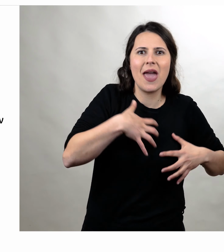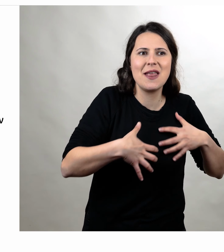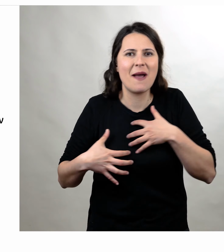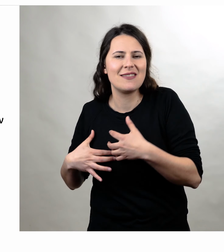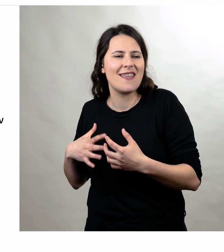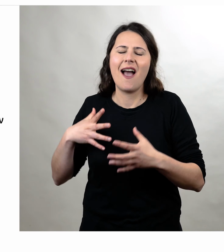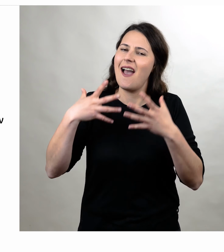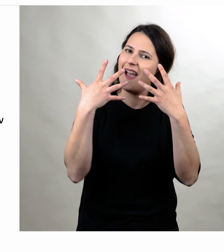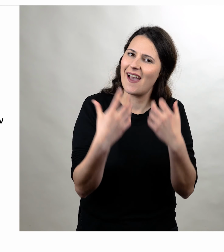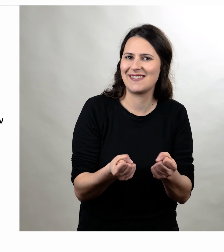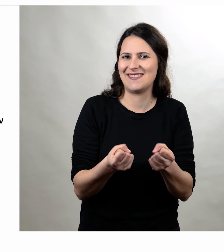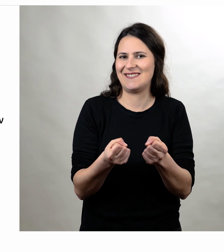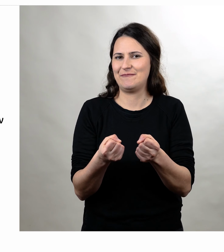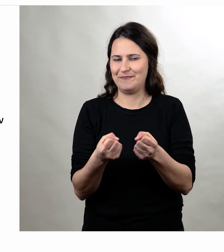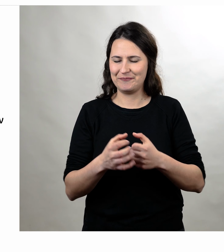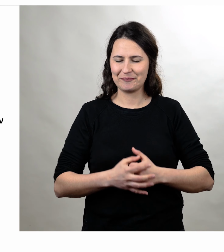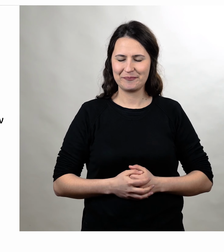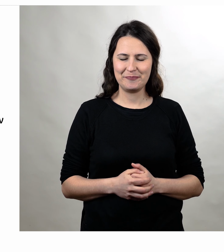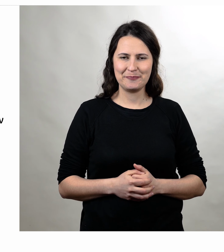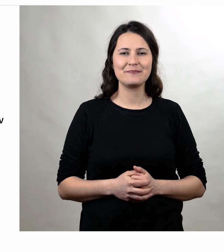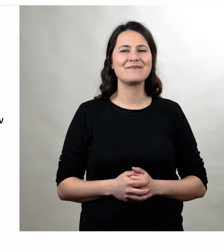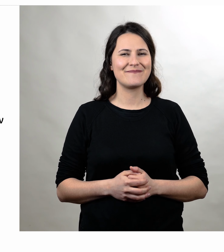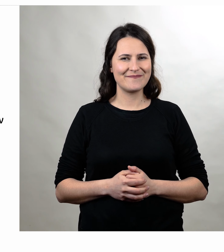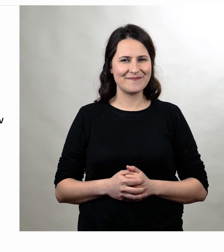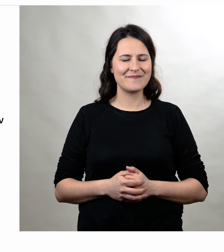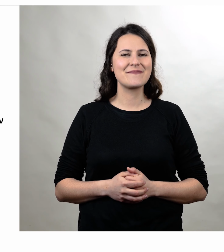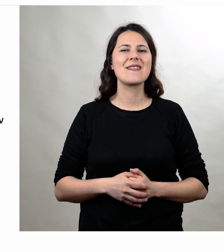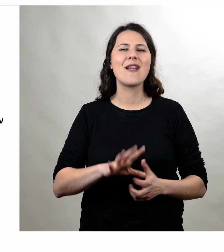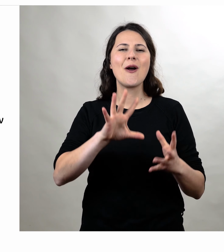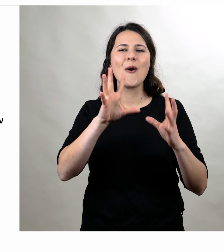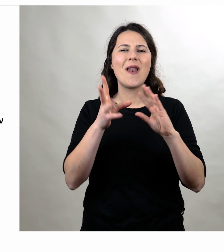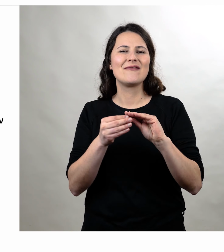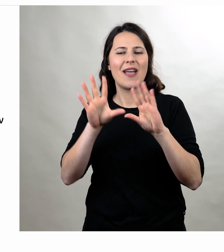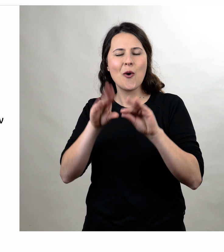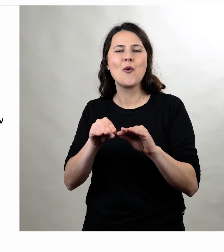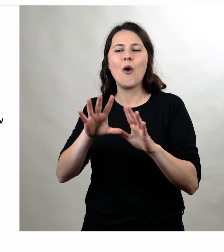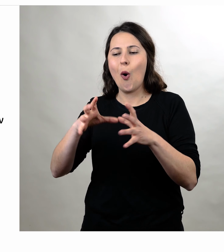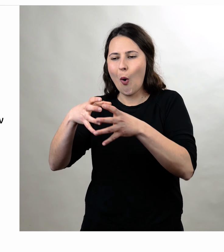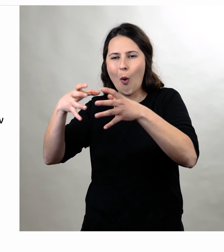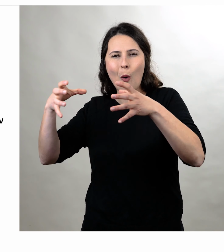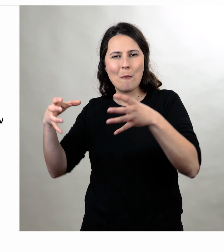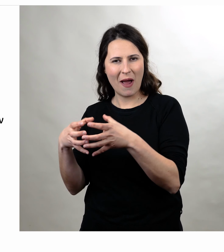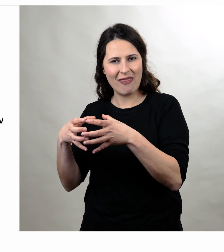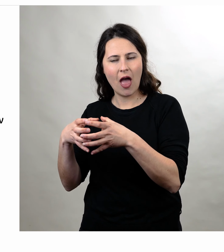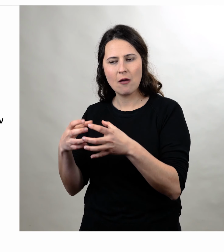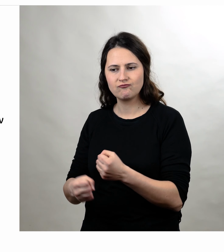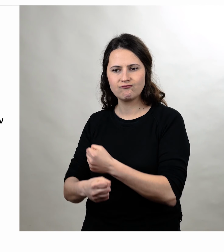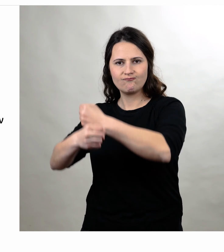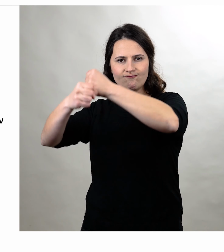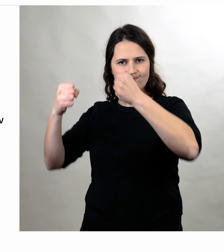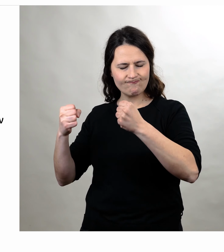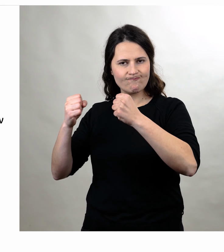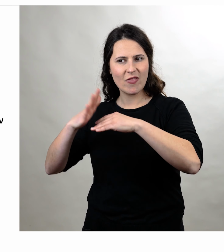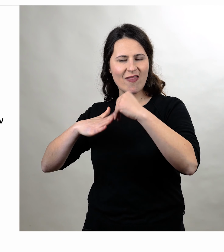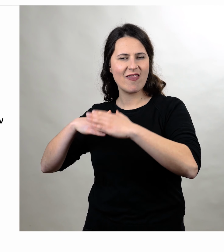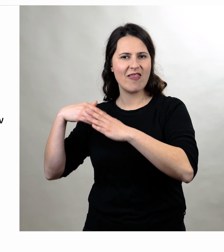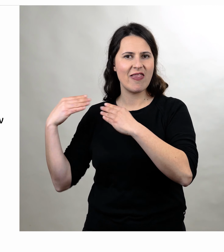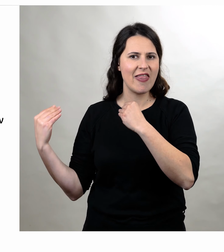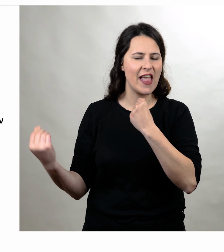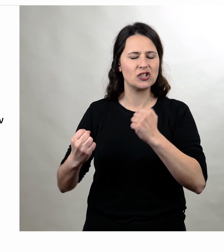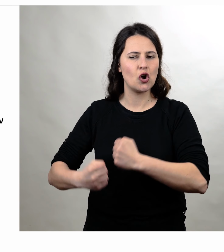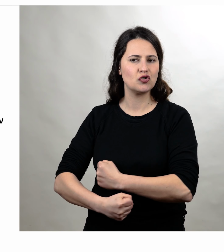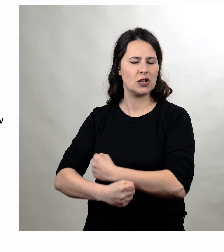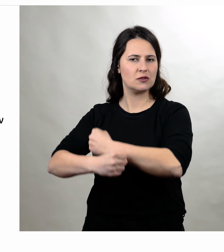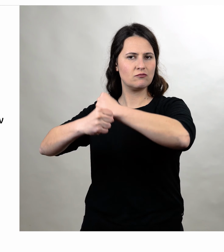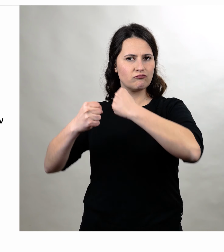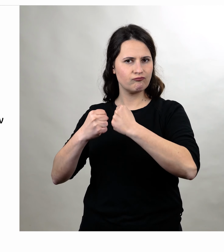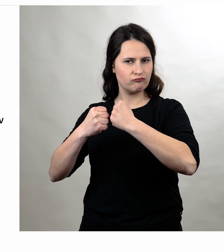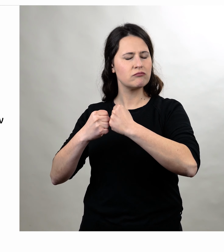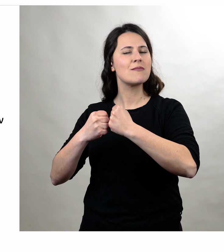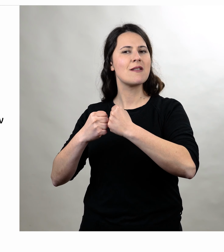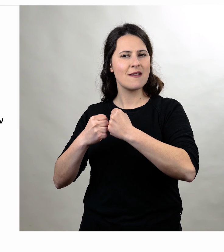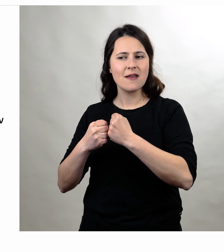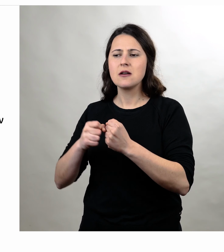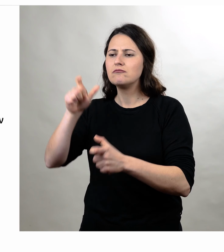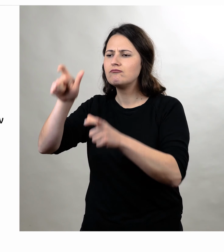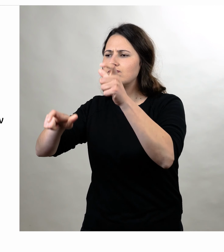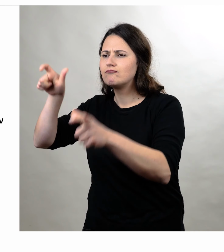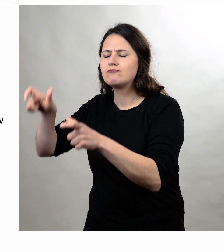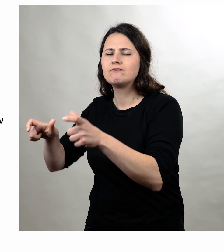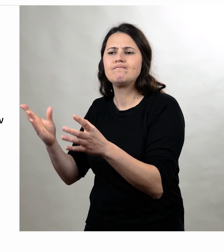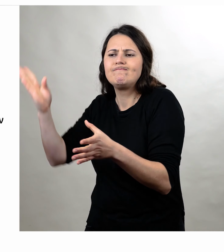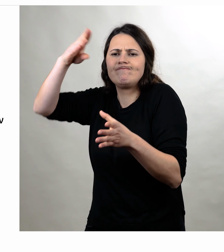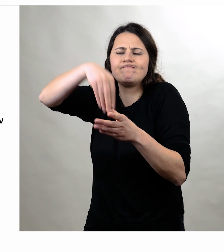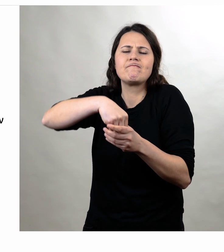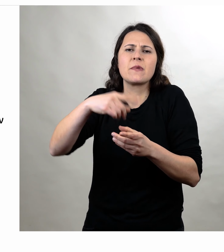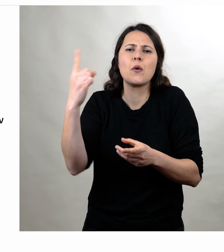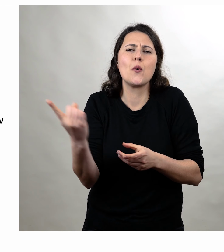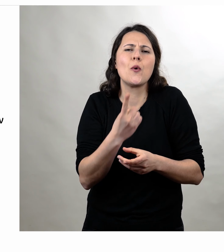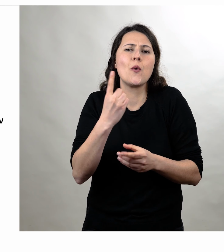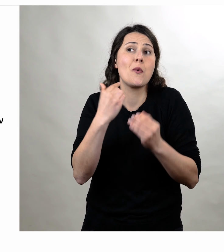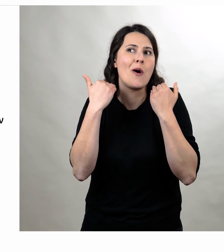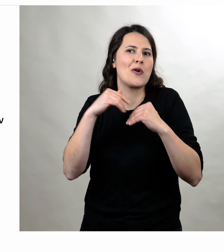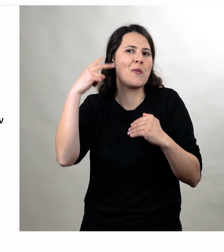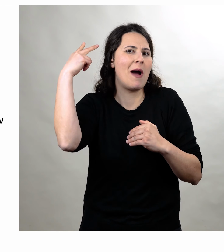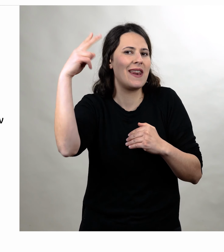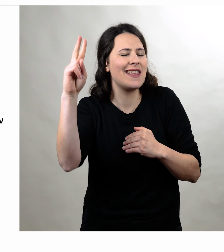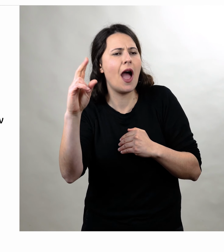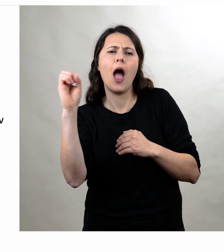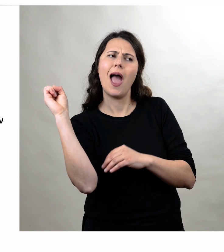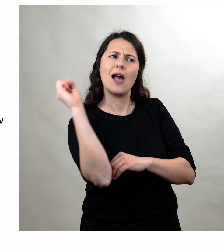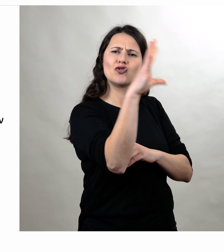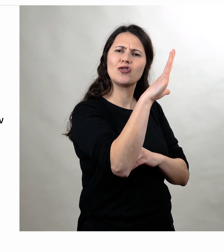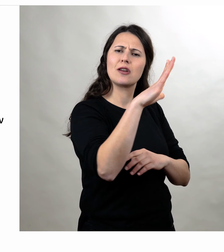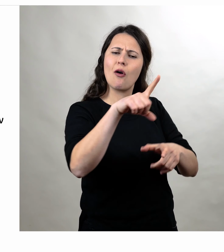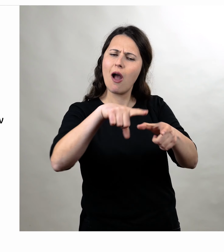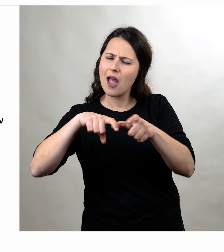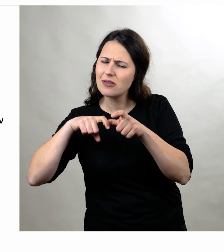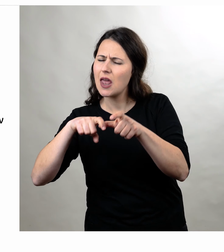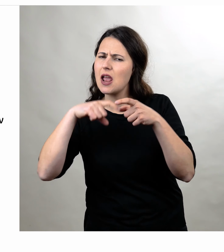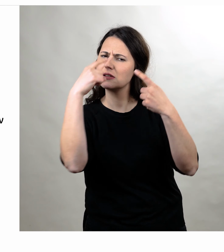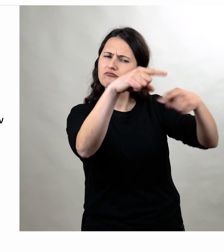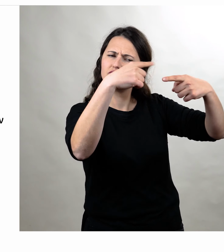Ανάμεσα στους πελάτες των προγραμμάτων καλλιέργειας ομαδικών δεξιοτήτων που διοργανώνει η εταιρεία, περιλαμβάνονται πολύ μεγάλες εταιρείες από τη Ρουμανία και το εξωτερικό.